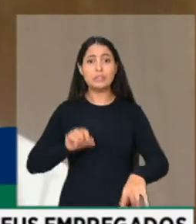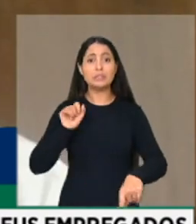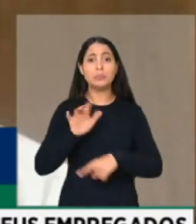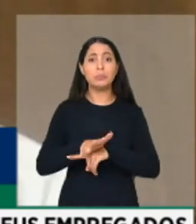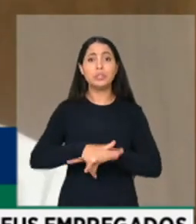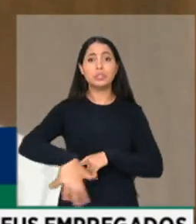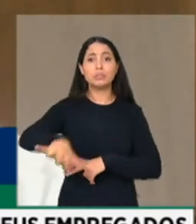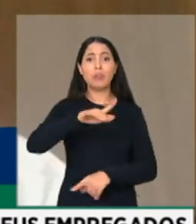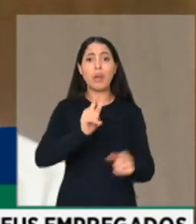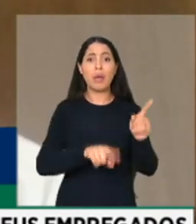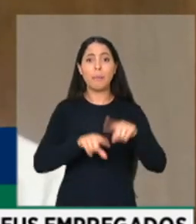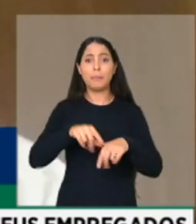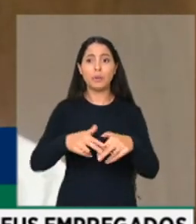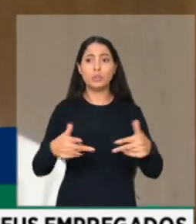PRODUTIVO E O PLENO DESEMPENHO DAS ATIVIDADES LABORAIS. O